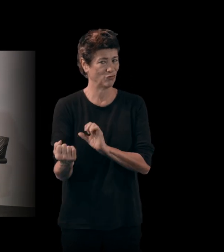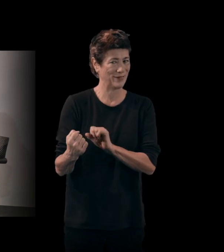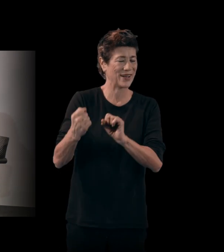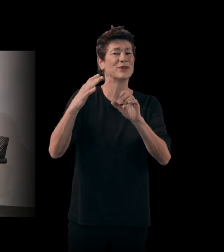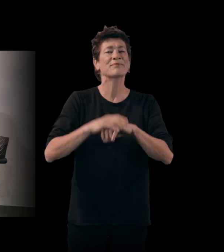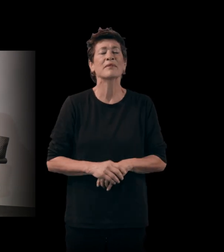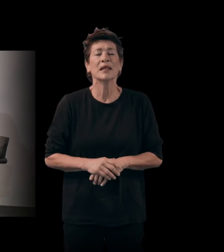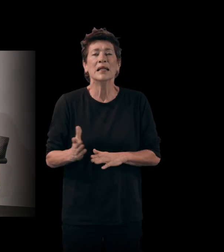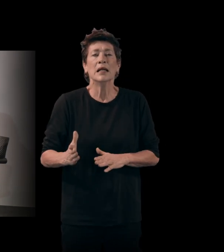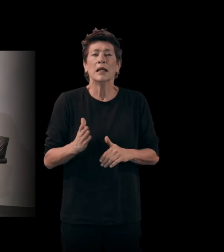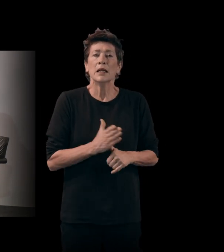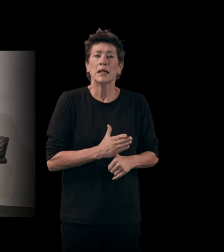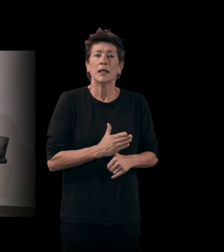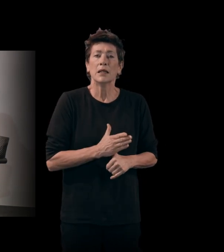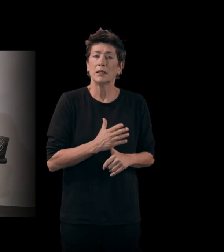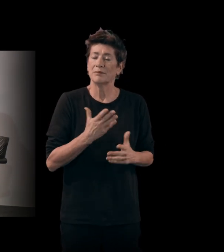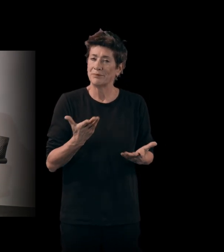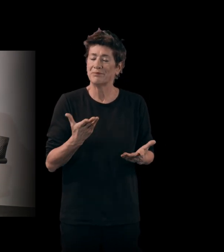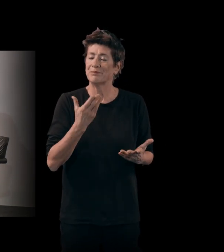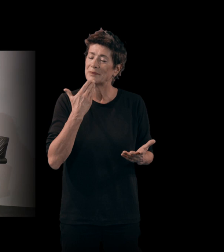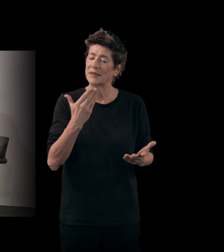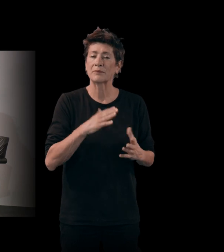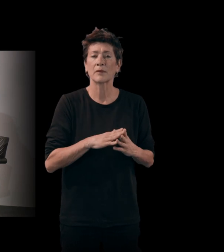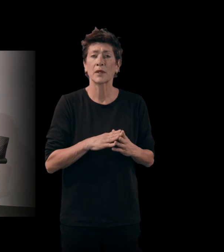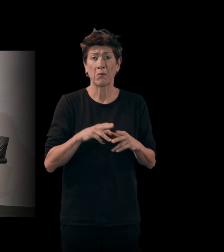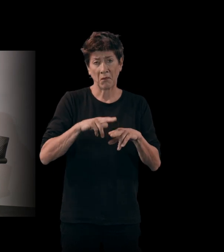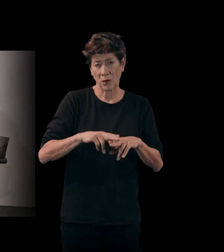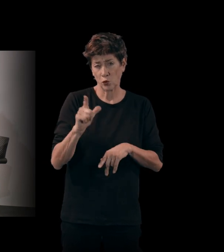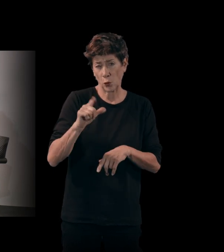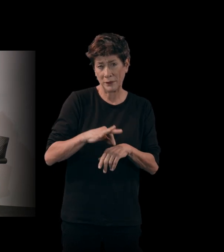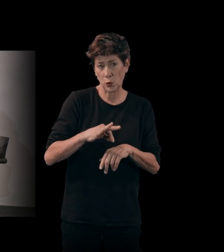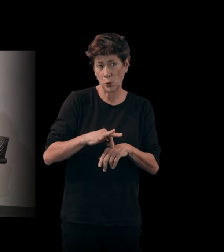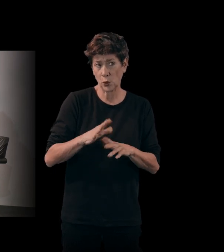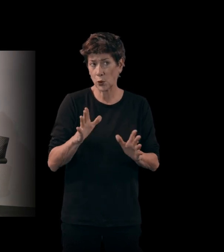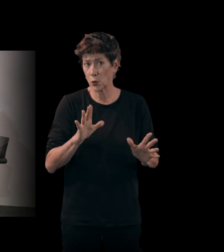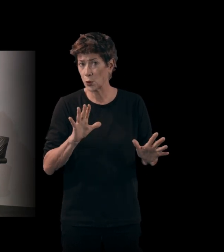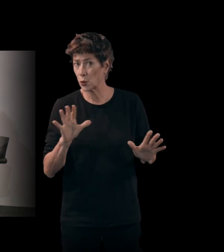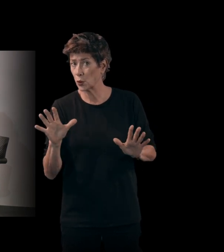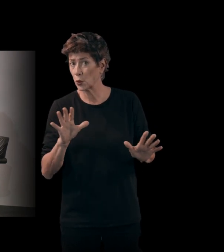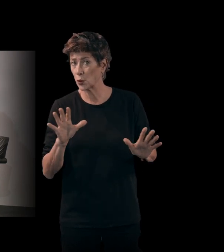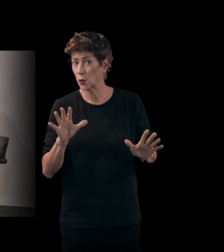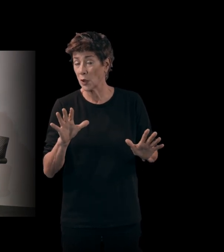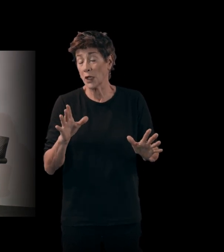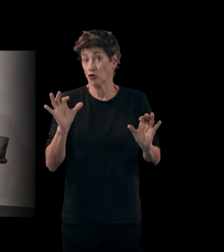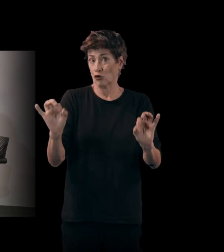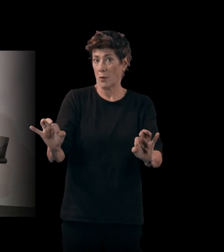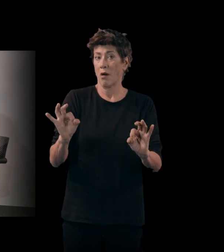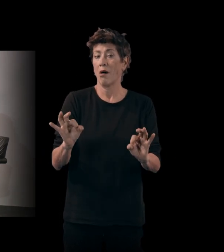C’est bien pratique, je vous remercie. Il reste deux minutes. En deux minutes, puisque vous avez fait deux allusions,